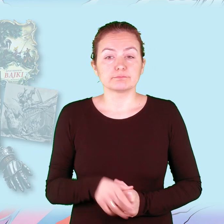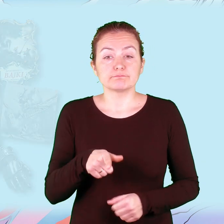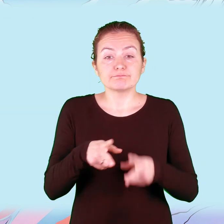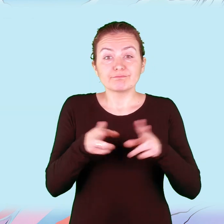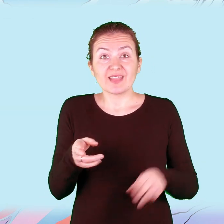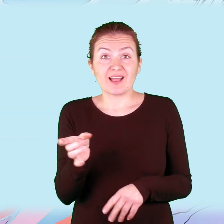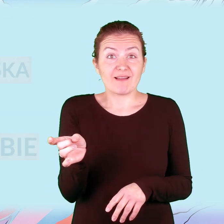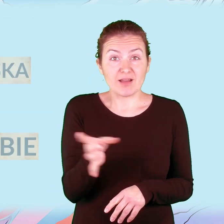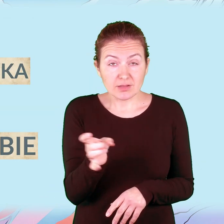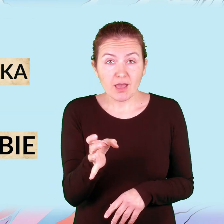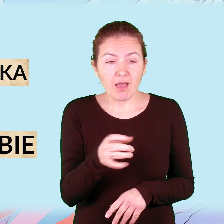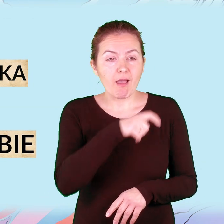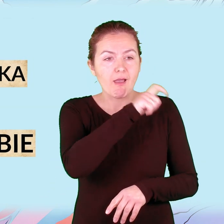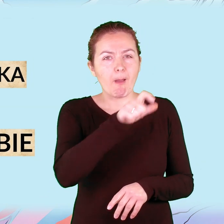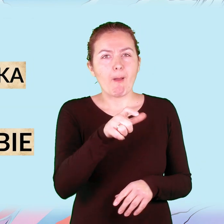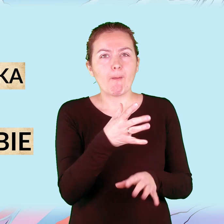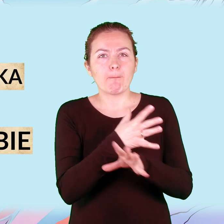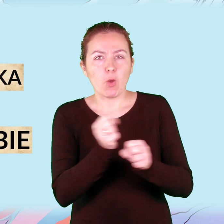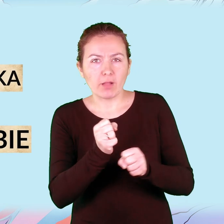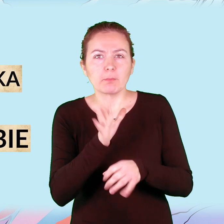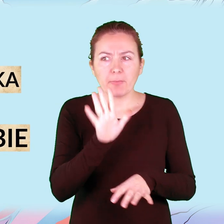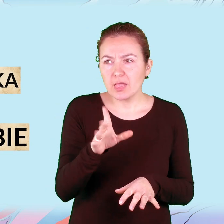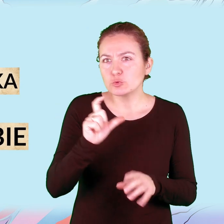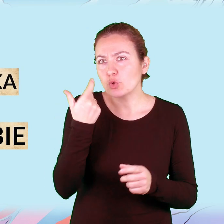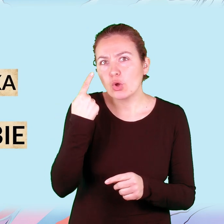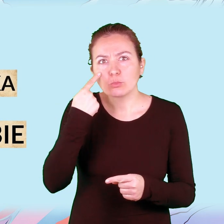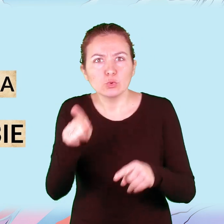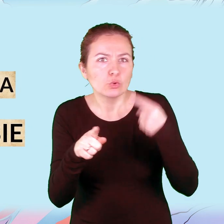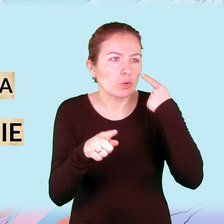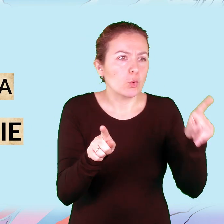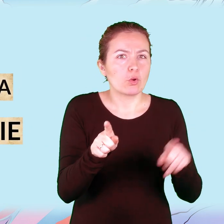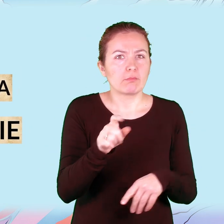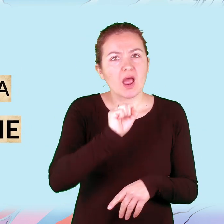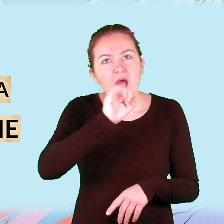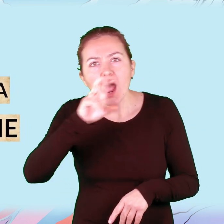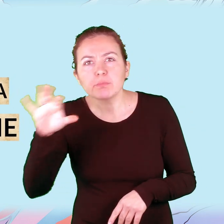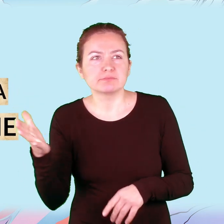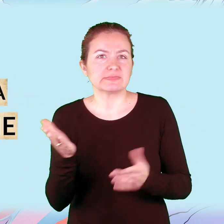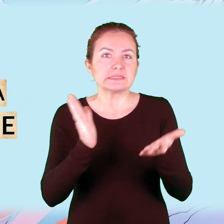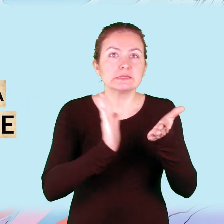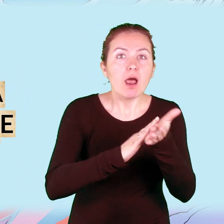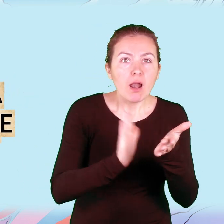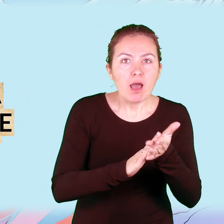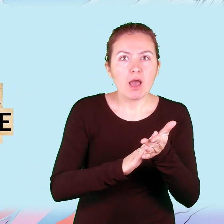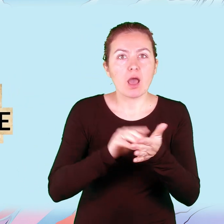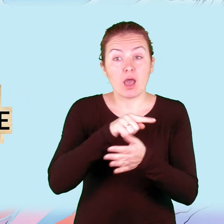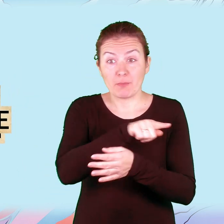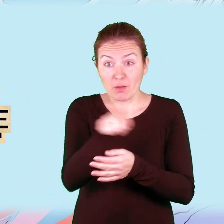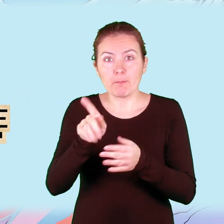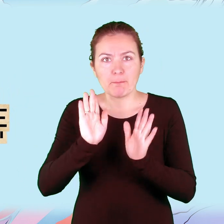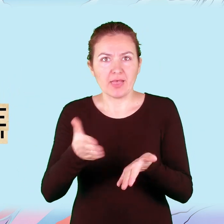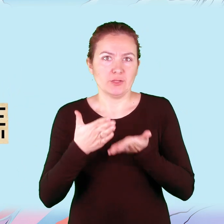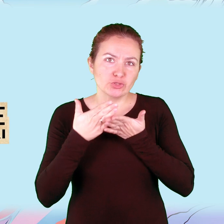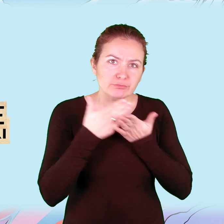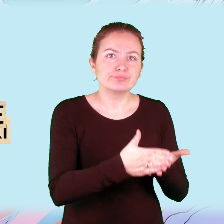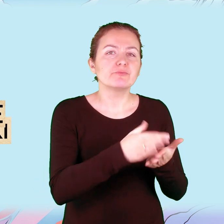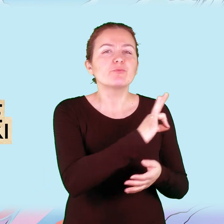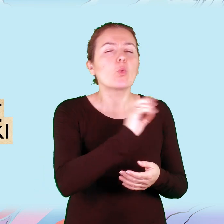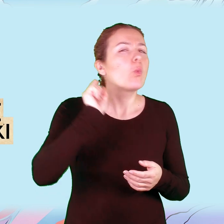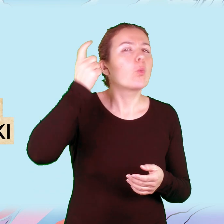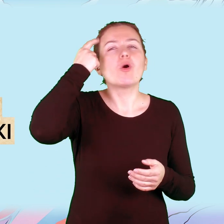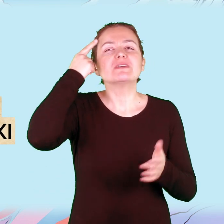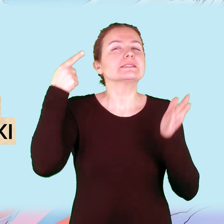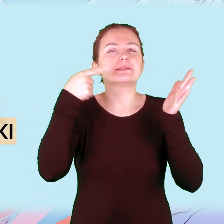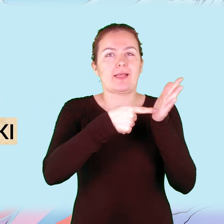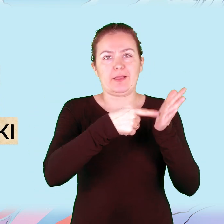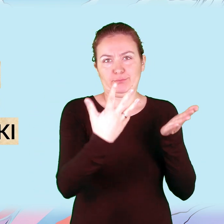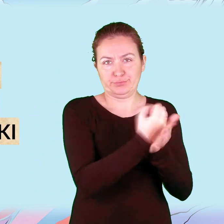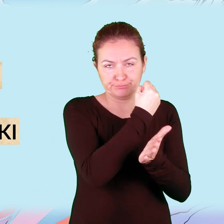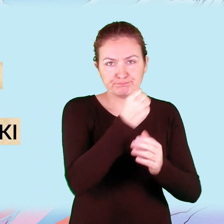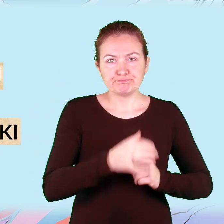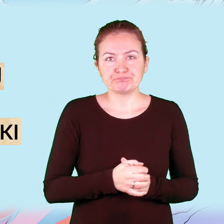Podczas gry bohaterowie zbierają wskazówki – litery lub sylaby, które pomagają im wypełnić główne zadanie.